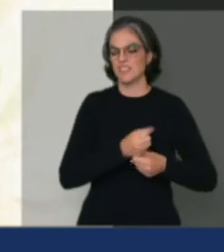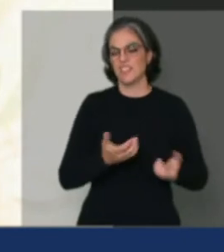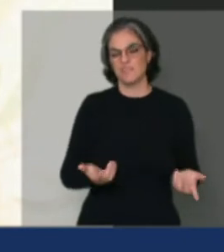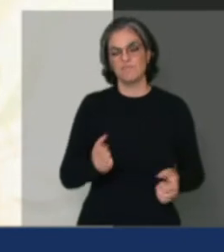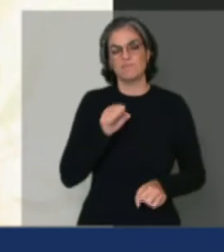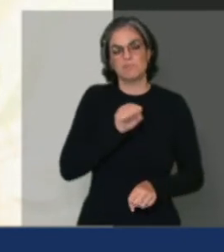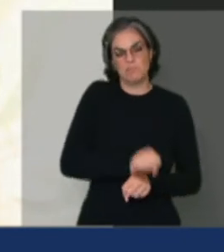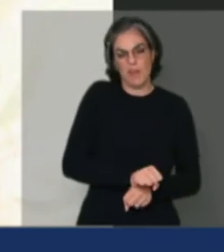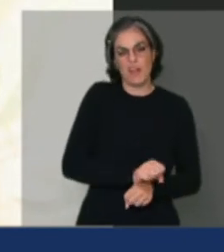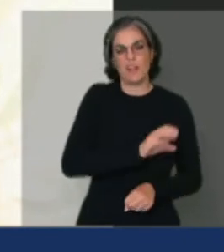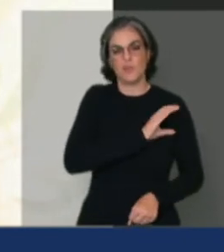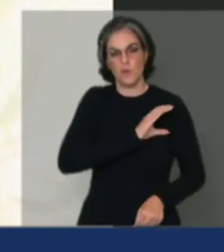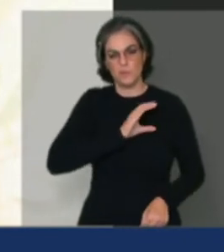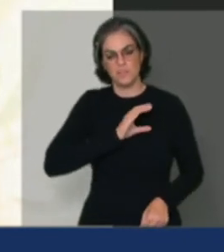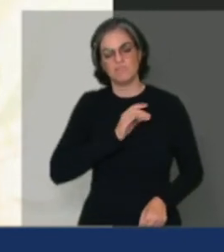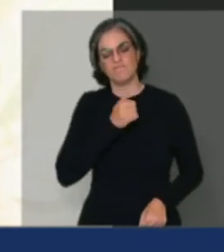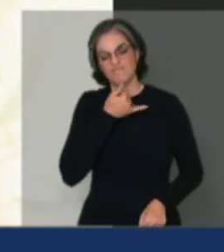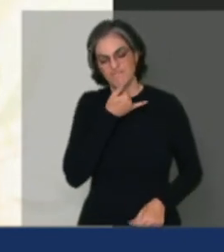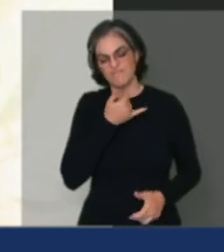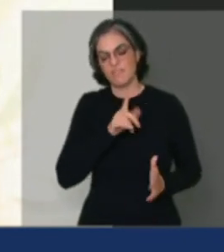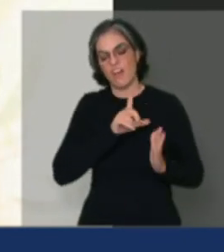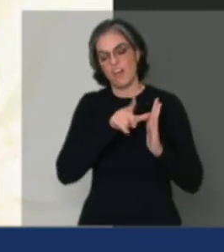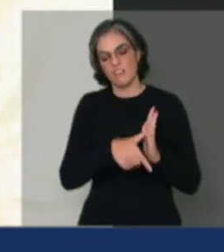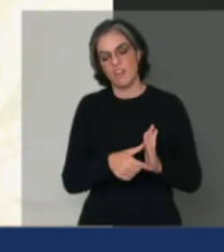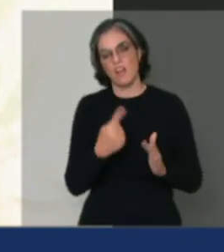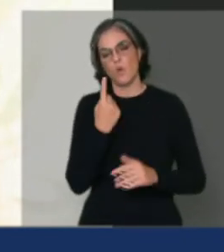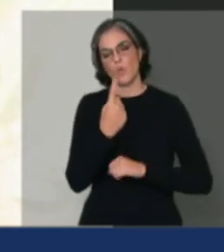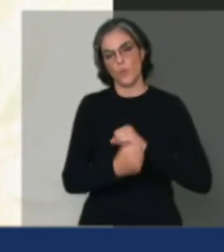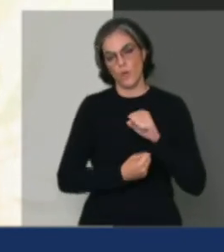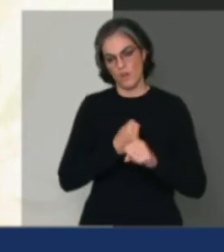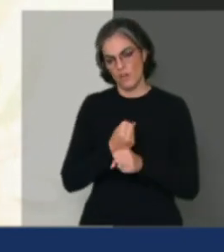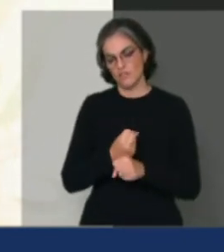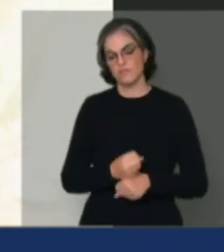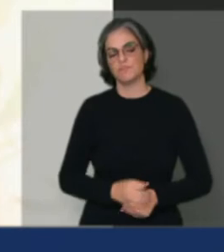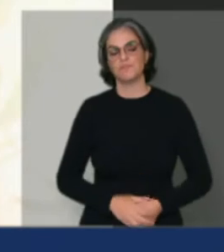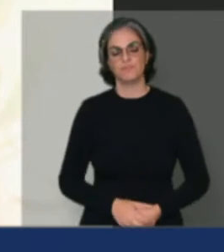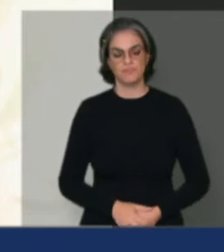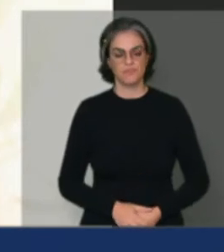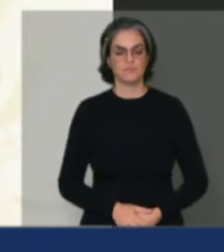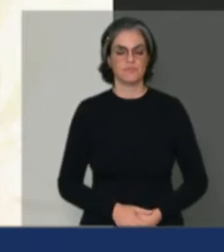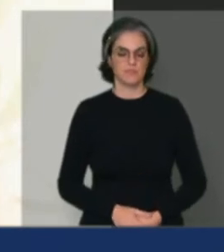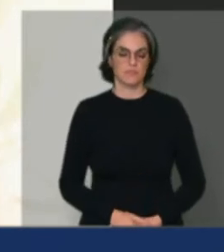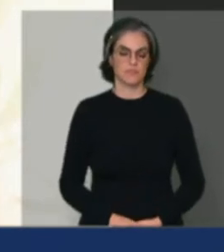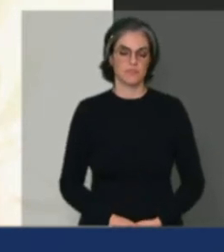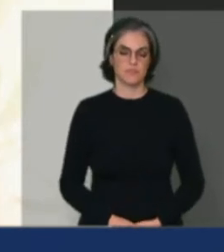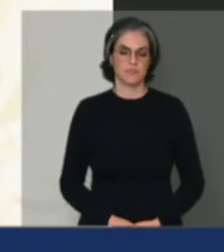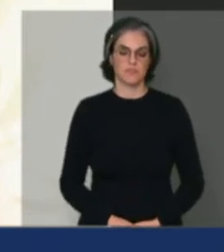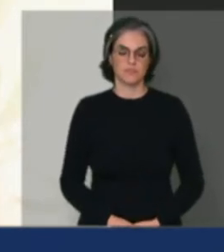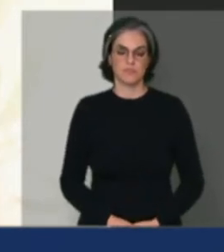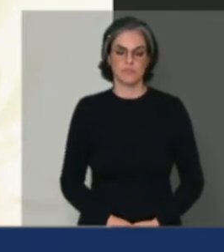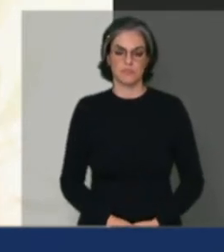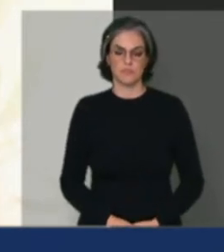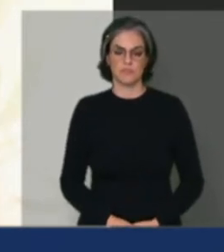LAMENTAMOS MUITO O ATRASO DE UM ANO, PRATICAMENTE QUE TIVEMOS EM RELAÇÃO AO TRABALHO DAS COMISSÕES, MAS GOSTARIA DE NESTE MOMENTO, DESTACAR, PRIMEIRO, O